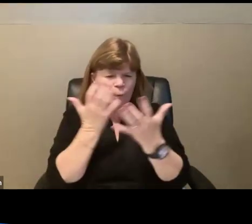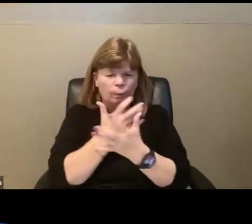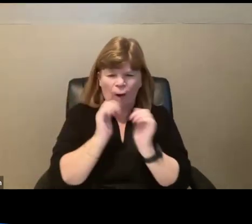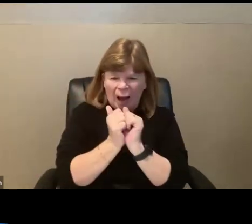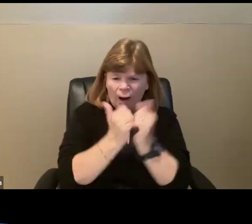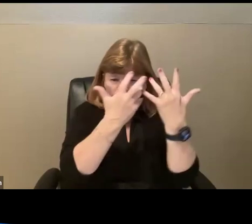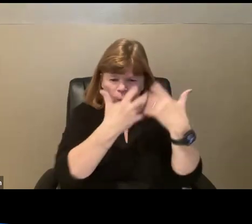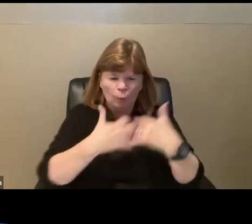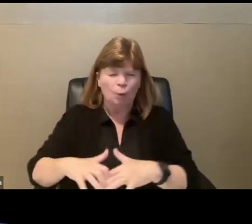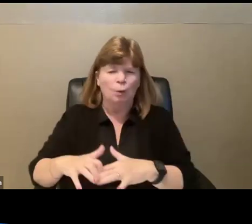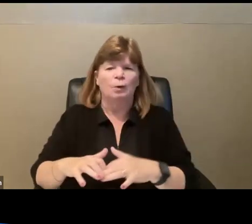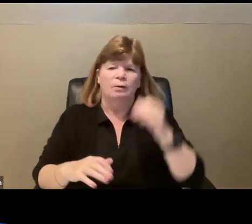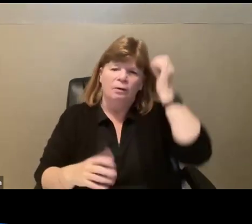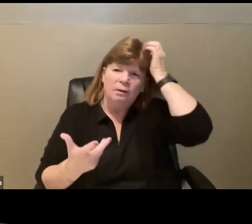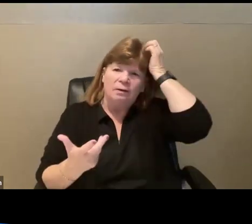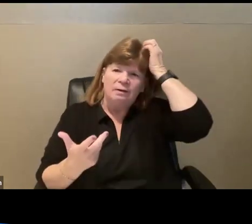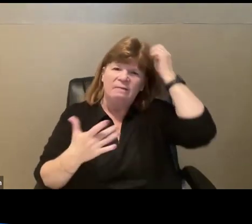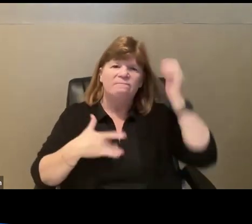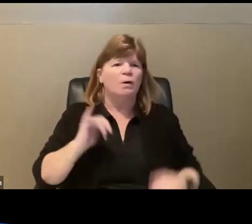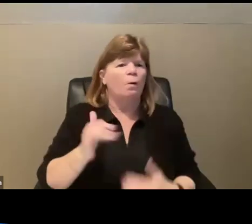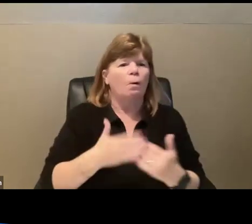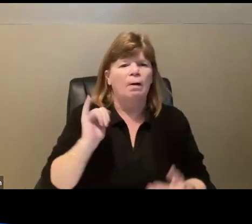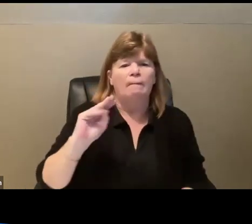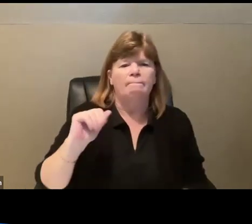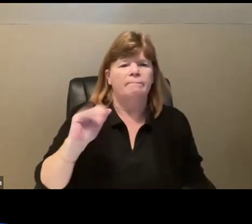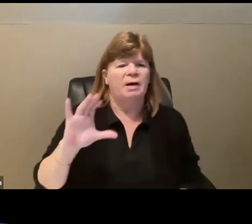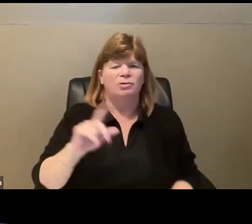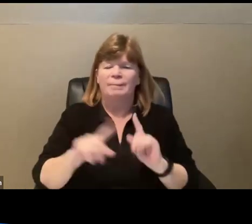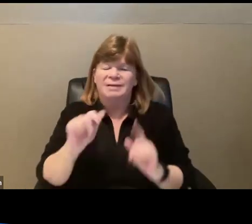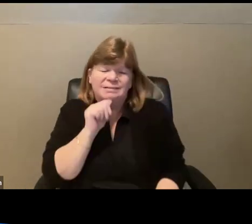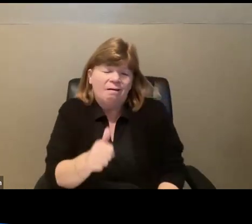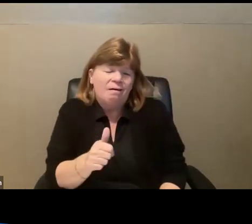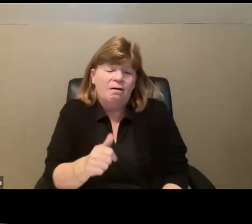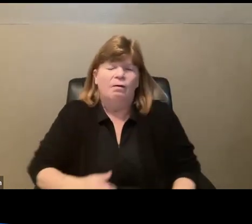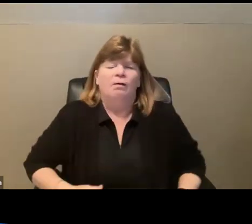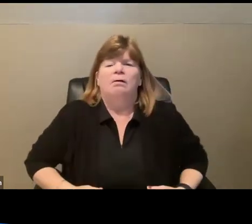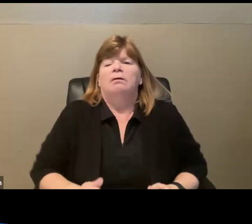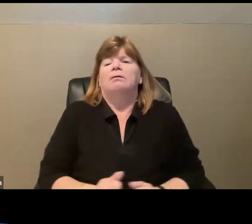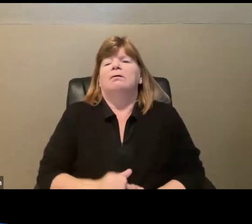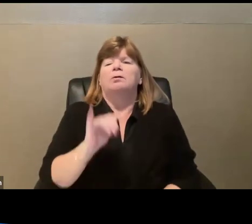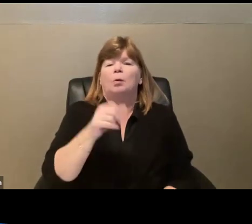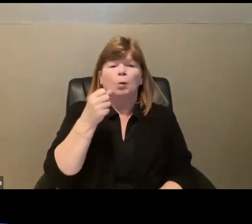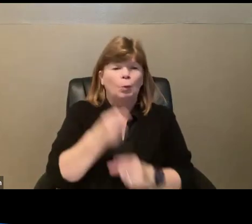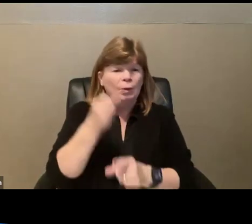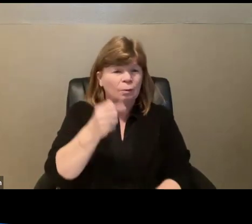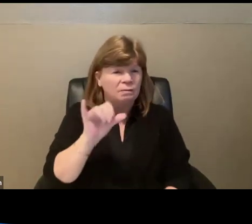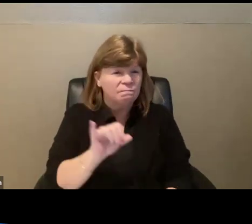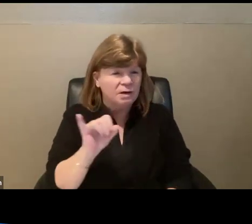Pensamos que esto es casi como magia, pero no lo es. Es fisiológico. Cuando contraes esas infecciones, a veces es más difícil deshacerse